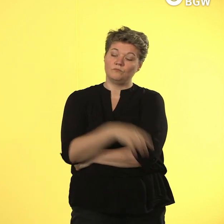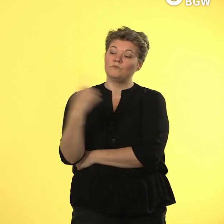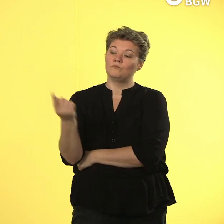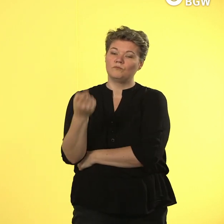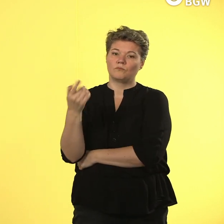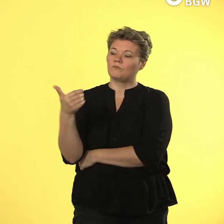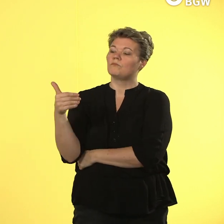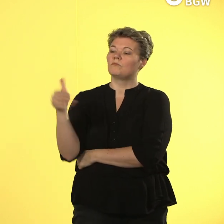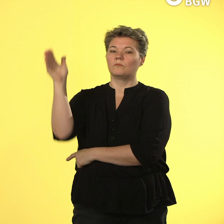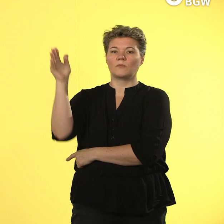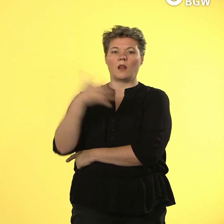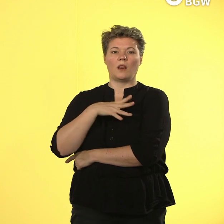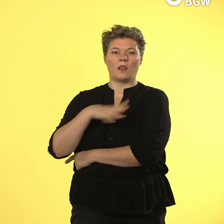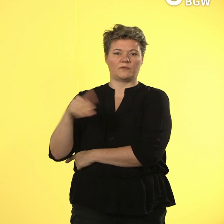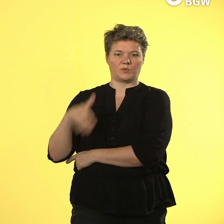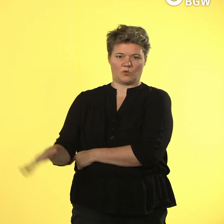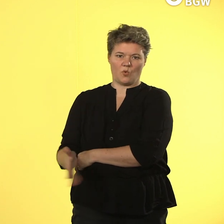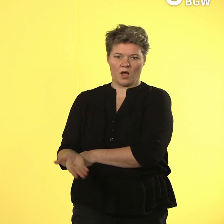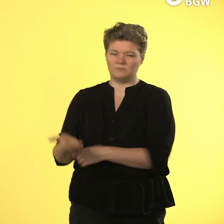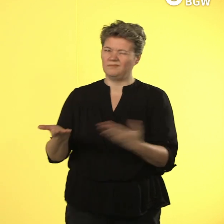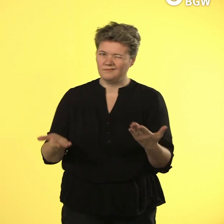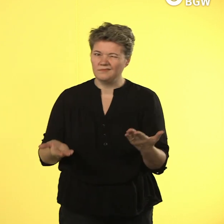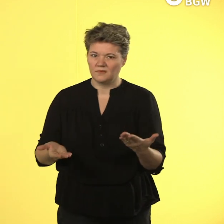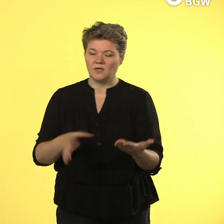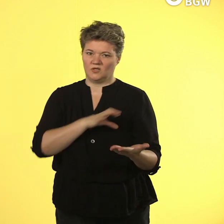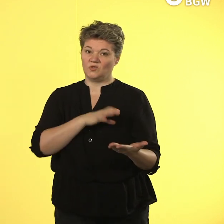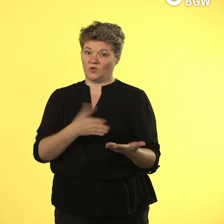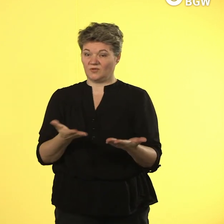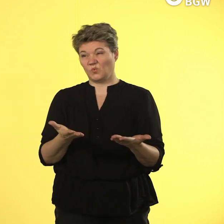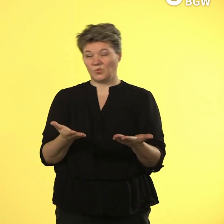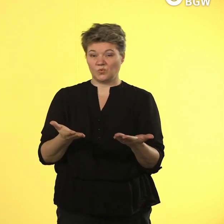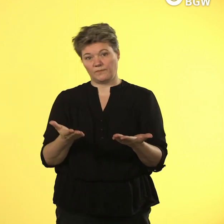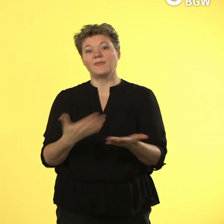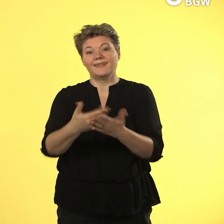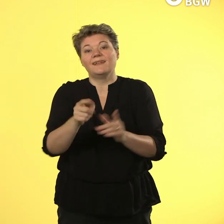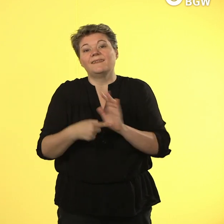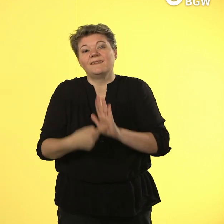Das beleuchtet das Dilemma. Ich möchte heute darüber sprechen, wie man das hinbekommen kann,